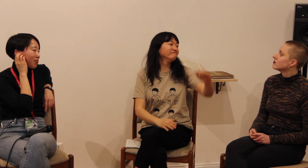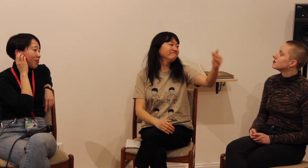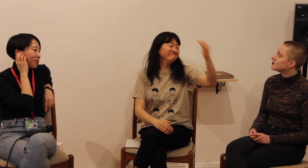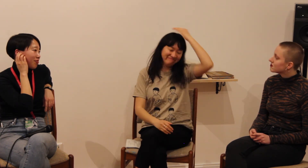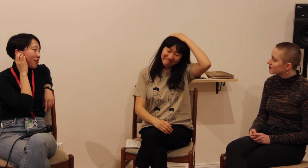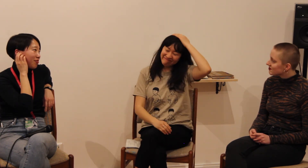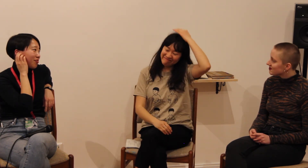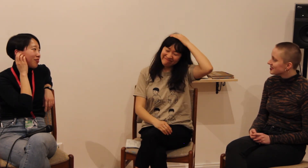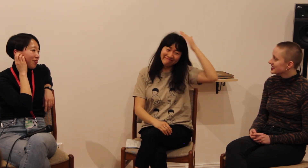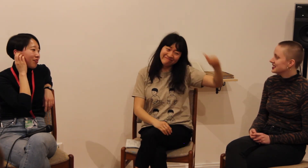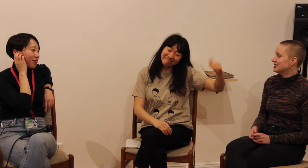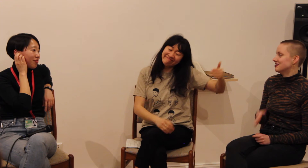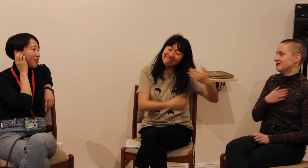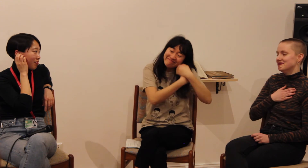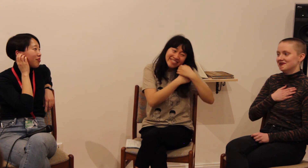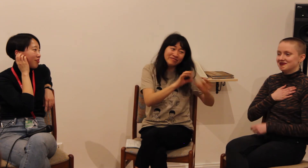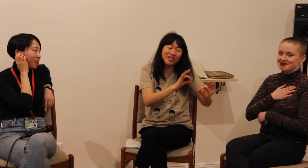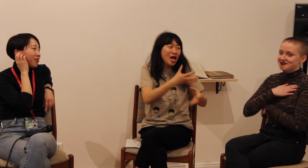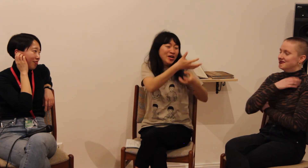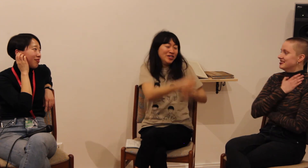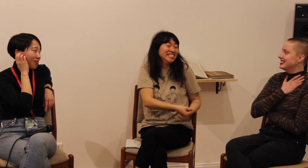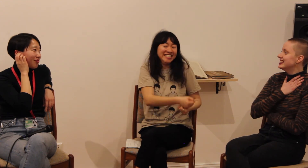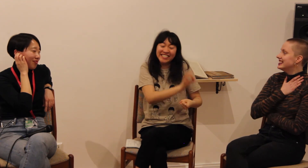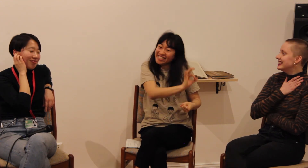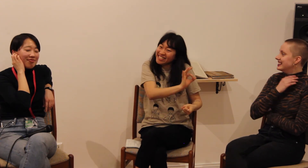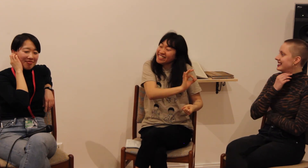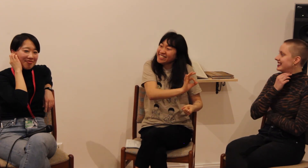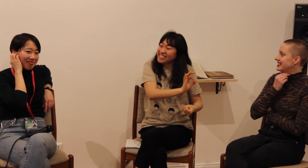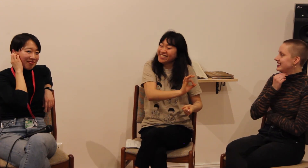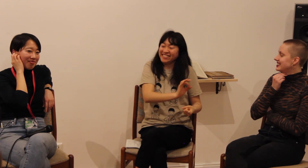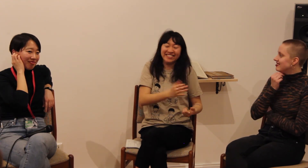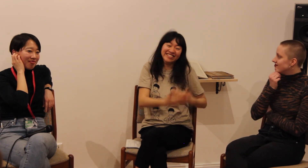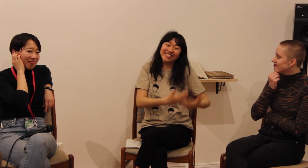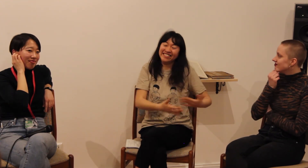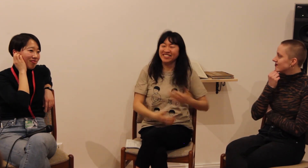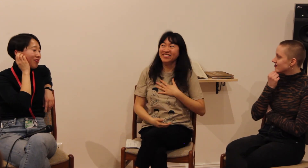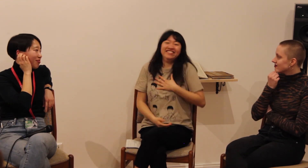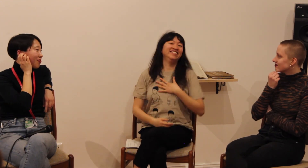Das ich mit der Gebärdensprach unheimlich glücklich bin. Da sind sie einfach glücklich für mich und haben mich lieb und sind froh.